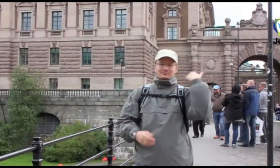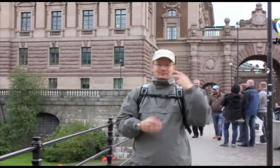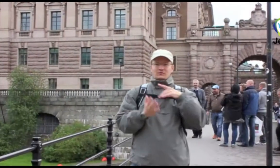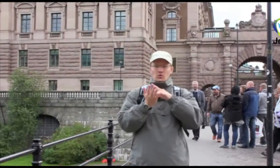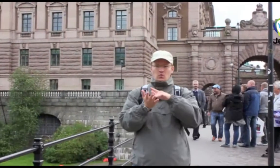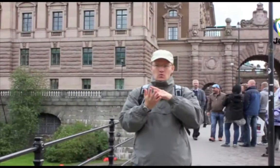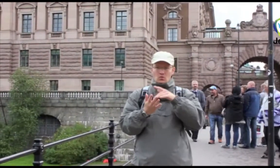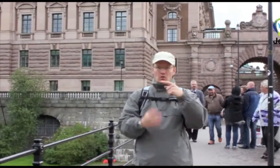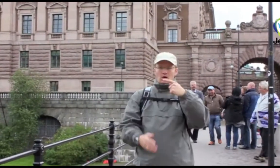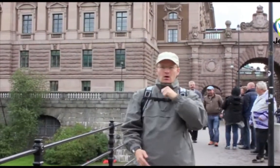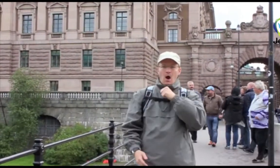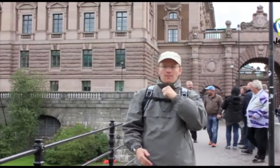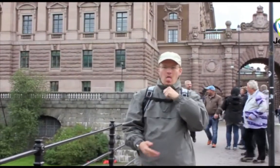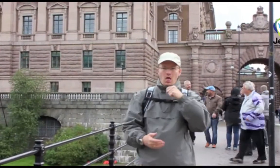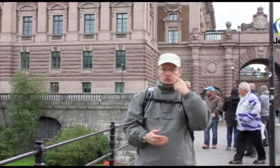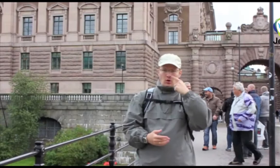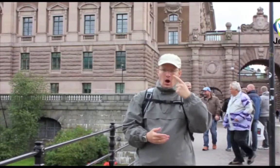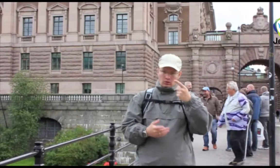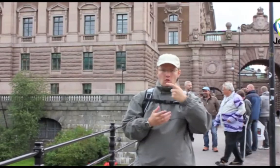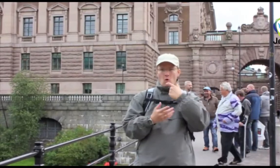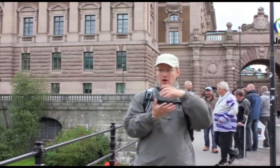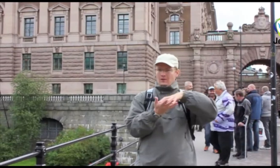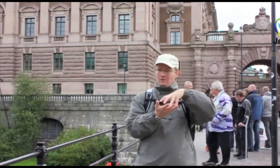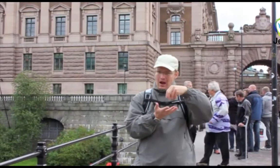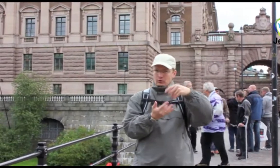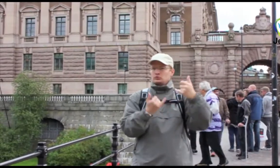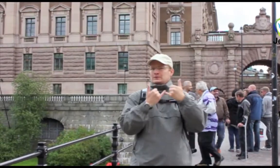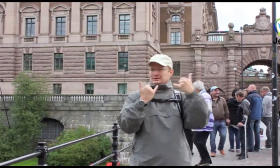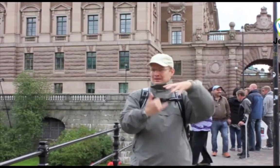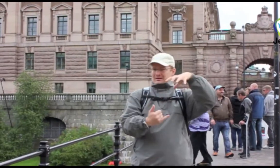Az előbb mutattunk Gamla Stan öregvárosi szigetet,